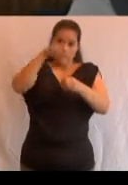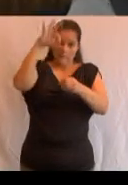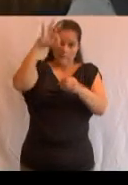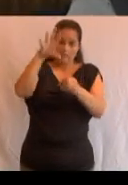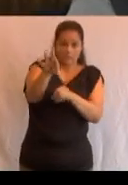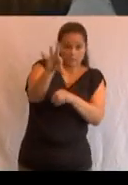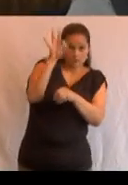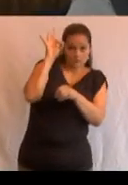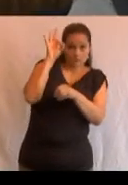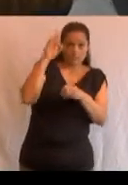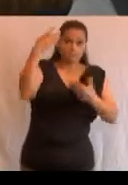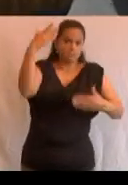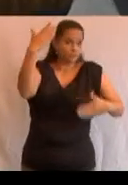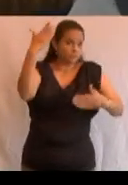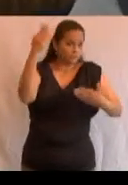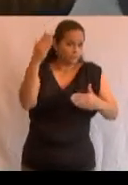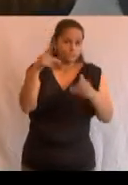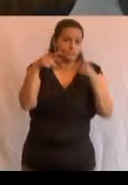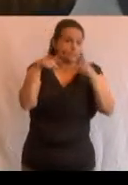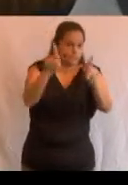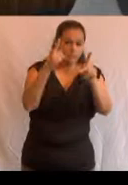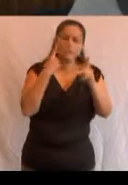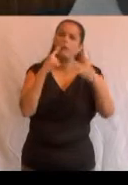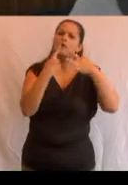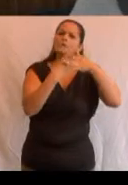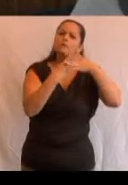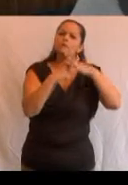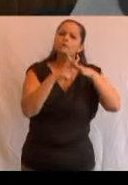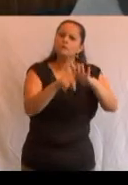adecuado permite también una inserción directa de ustedes para construir